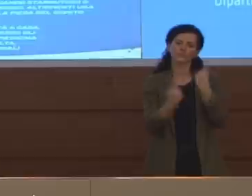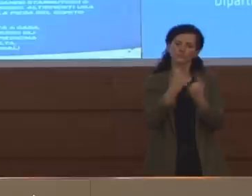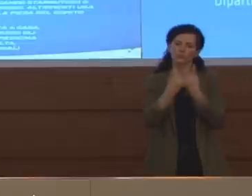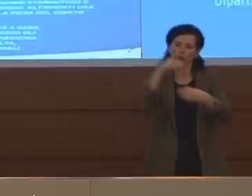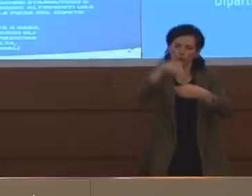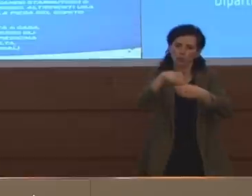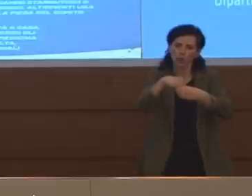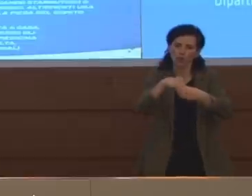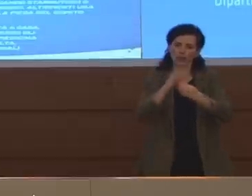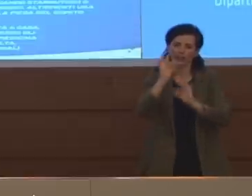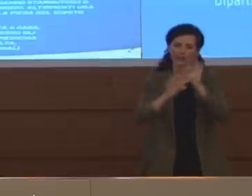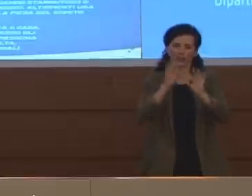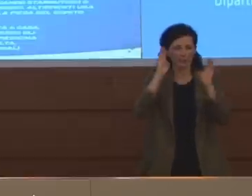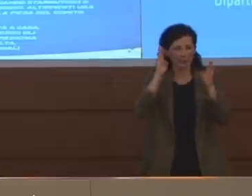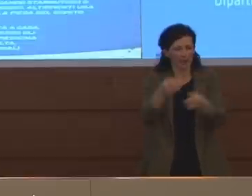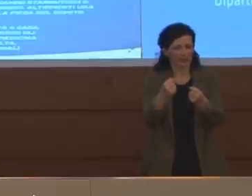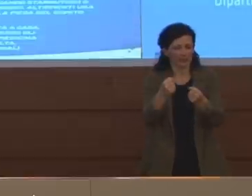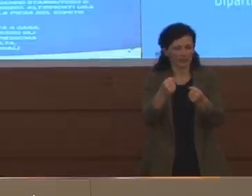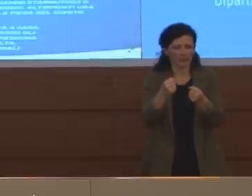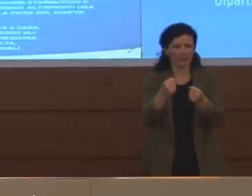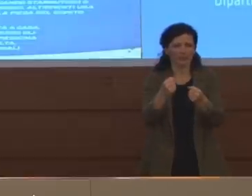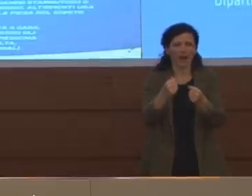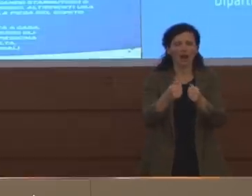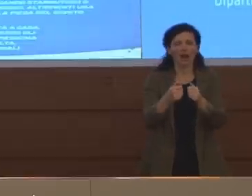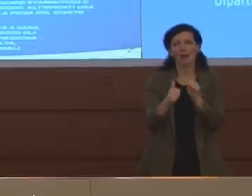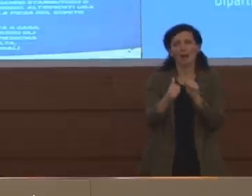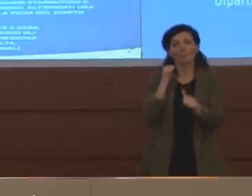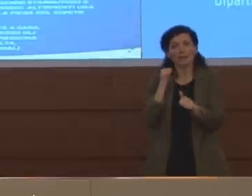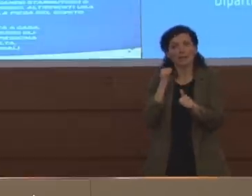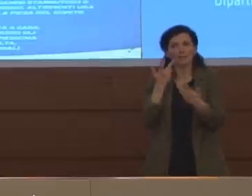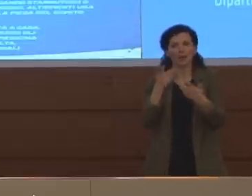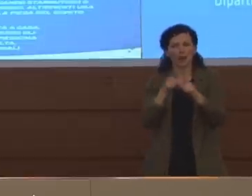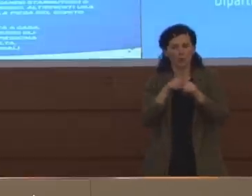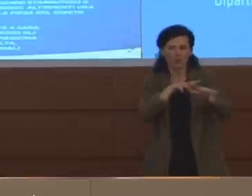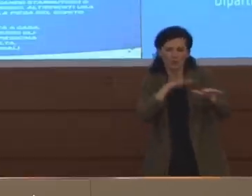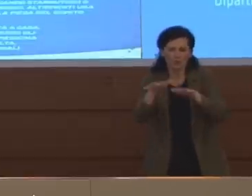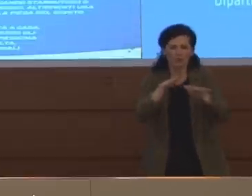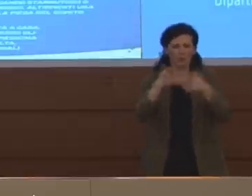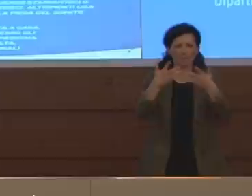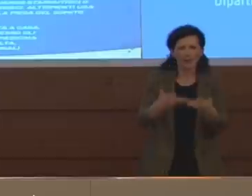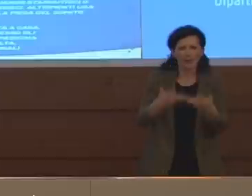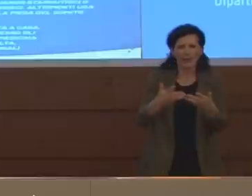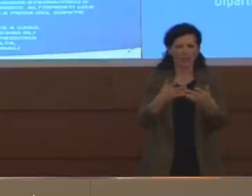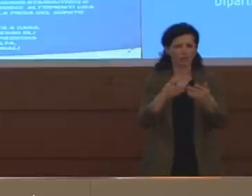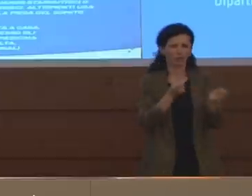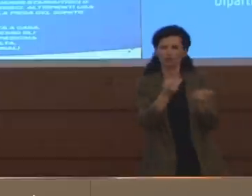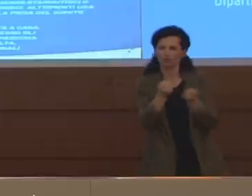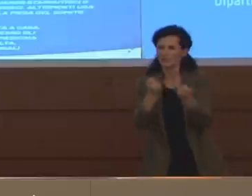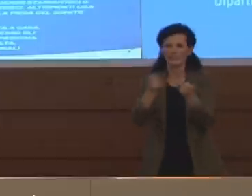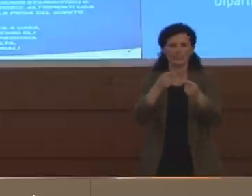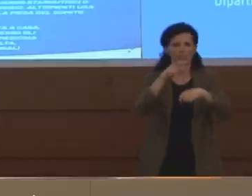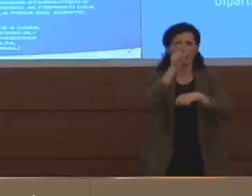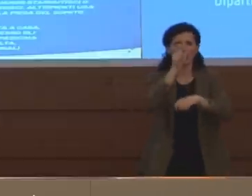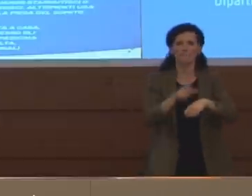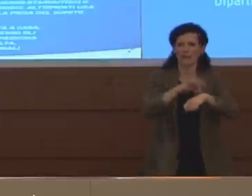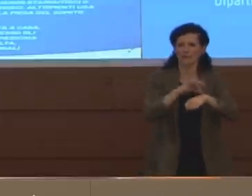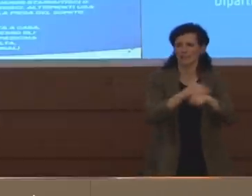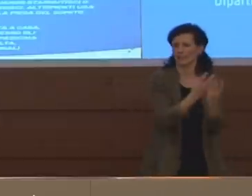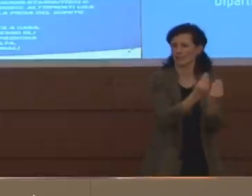la pressione e in qualche modo consenta a chi si occupa di intensività